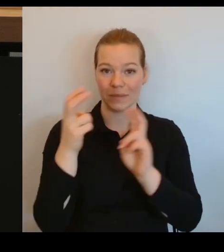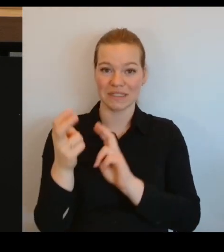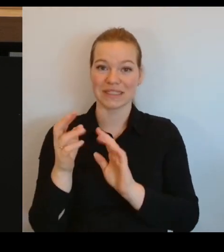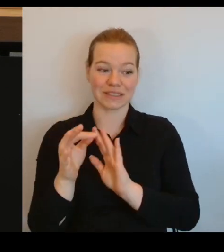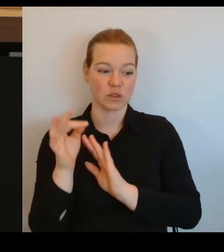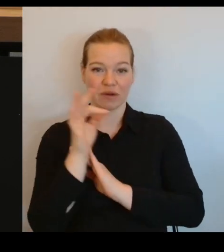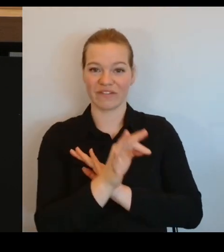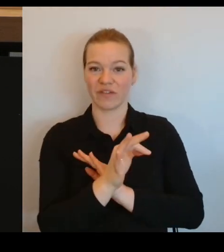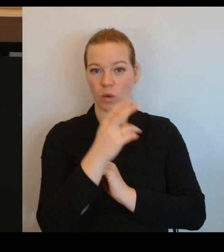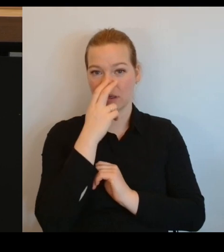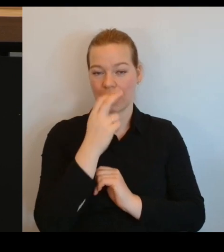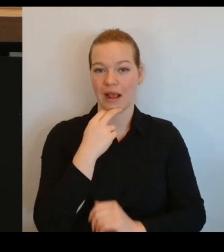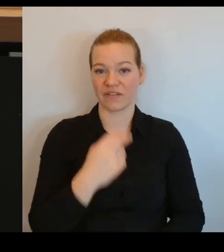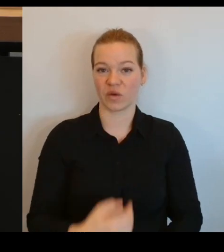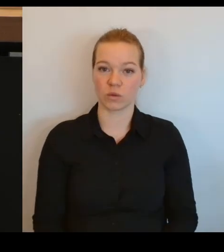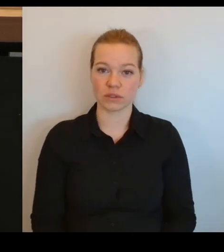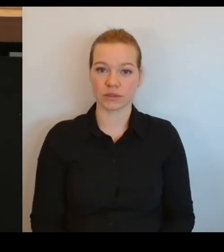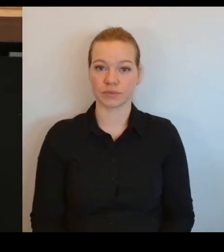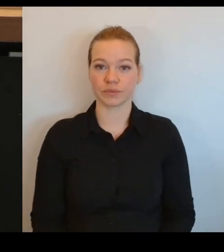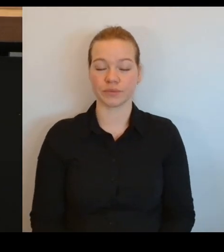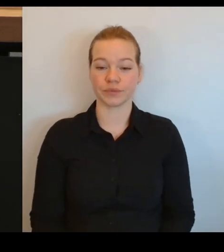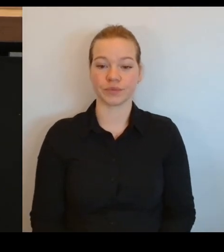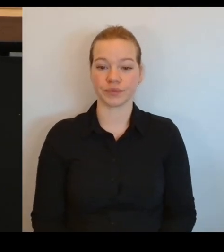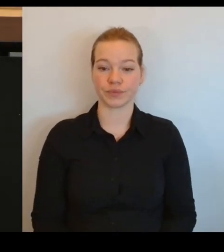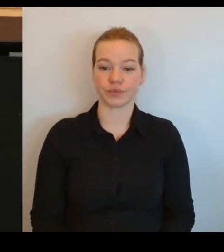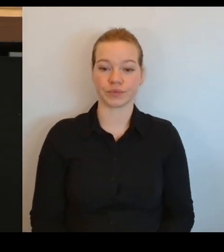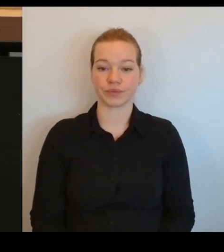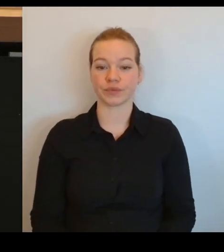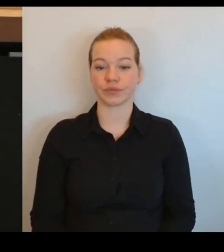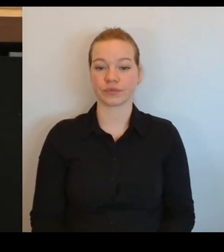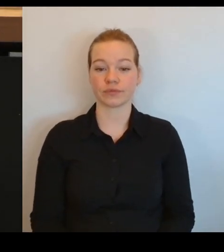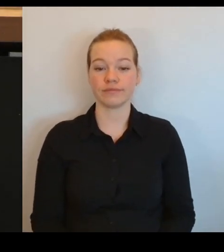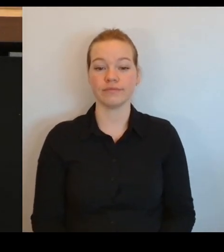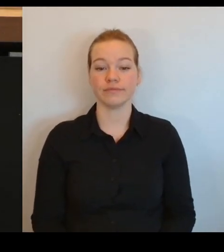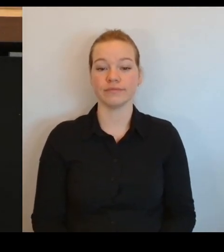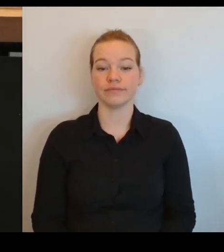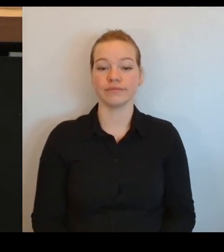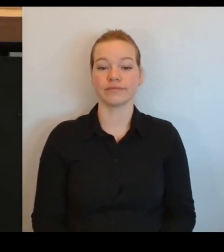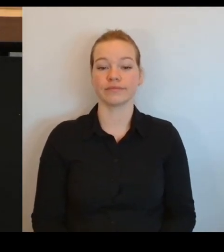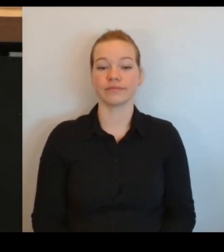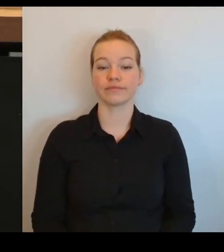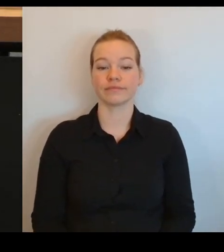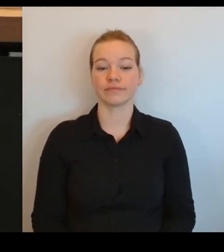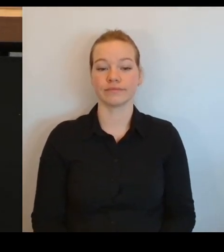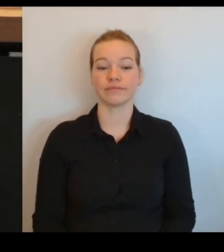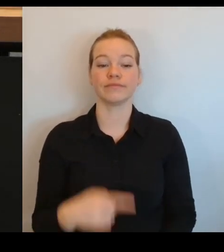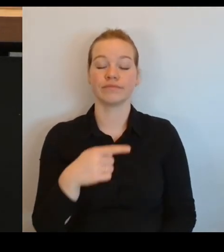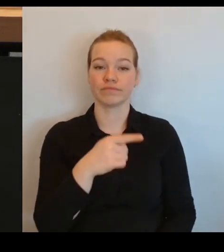Wissenstransfers untersucht, stellen Doppel besetzungen, Seniorcoachings, Schulungen für WissensmanagerInnen